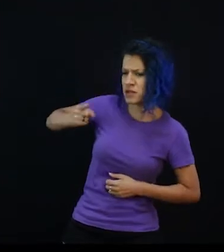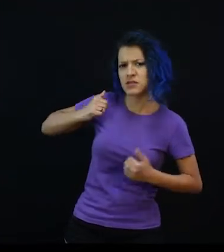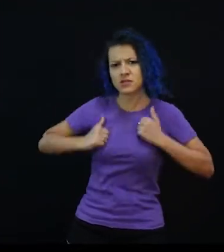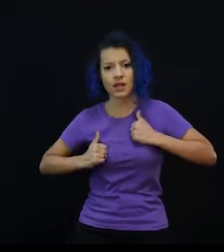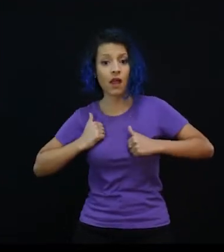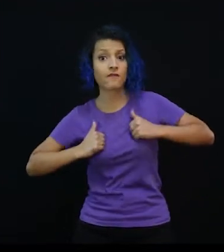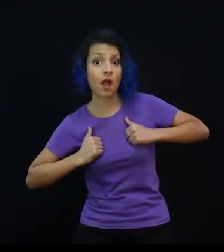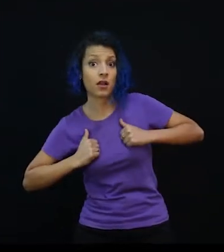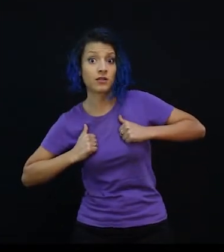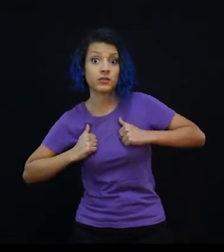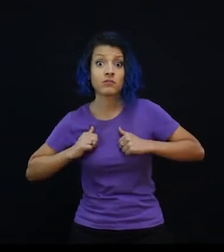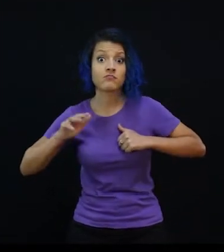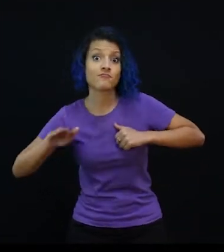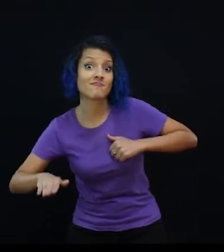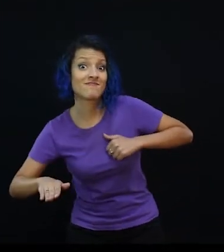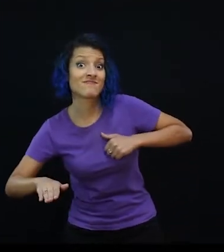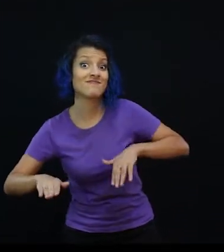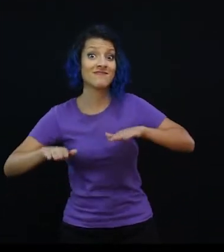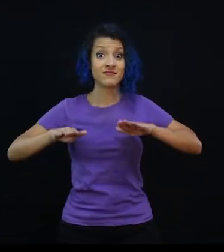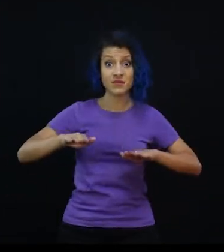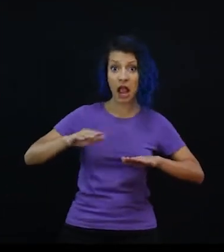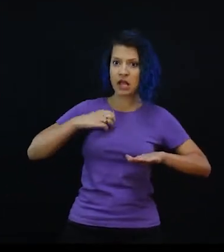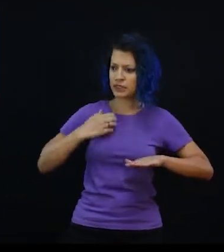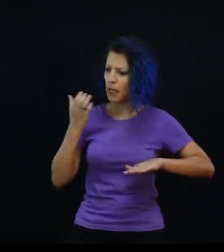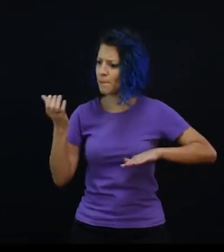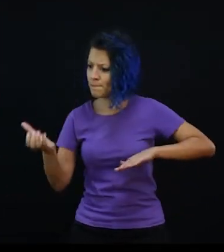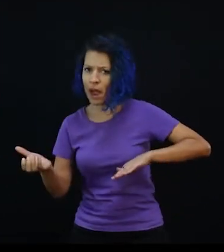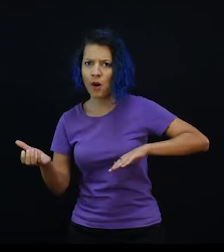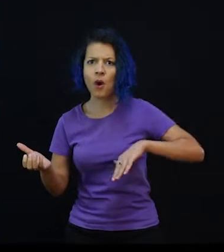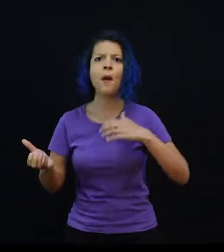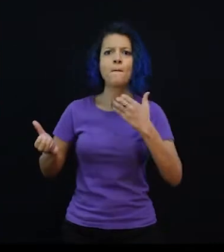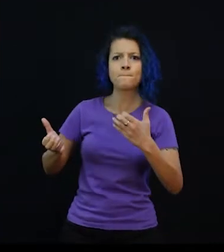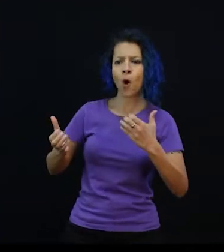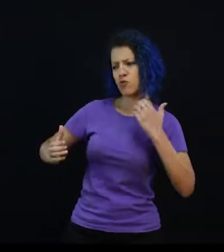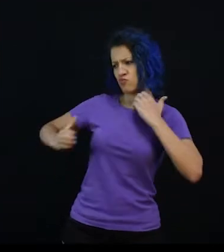mande se lavar. Dê sabão, uma bucha, e faça se esfregar.